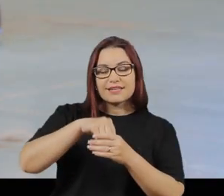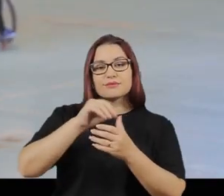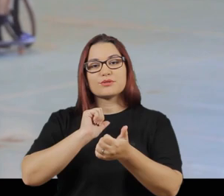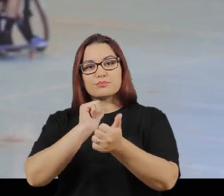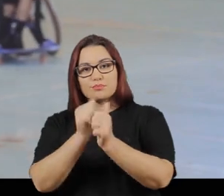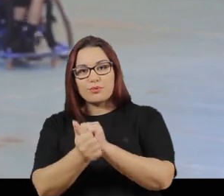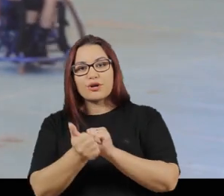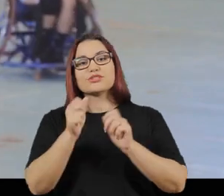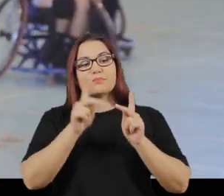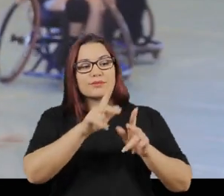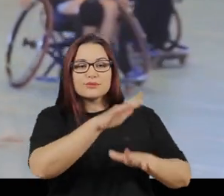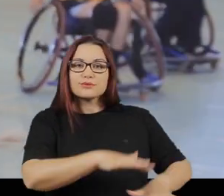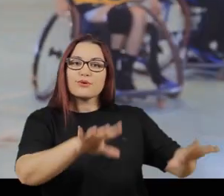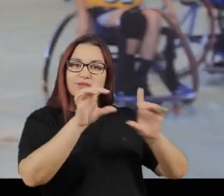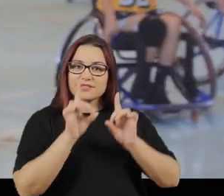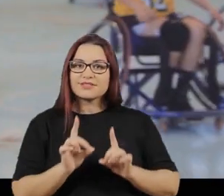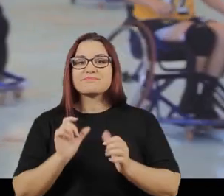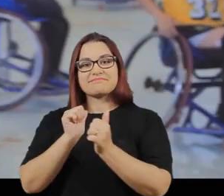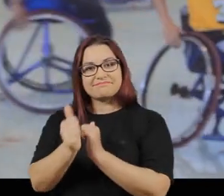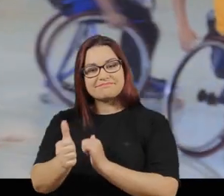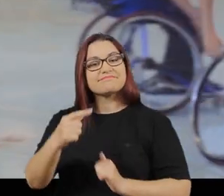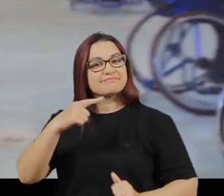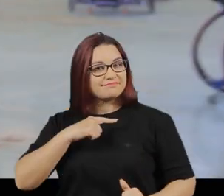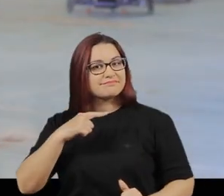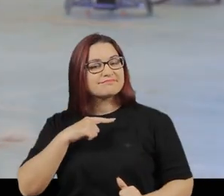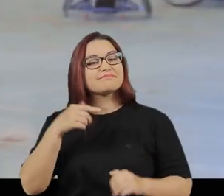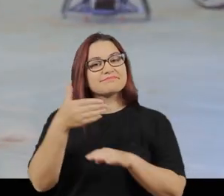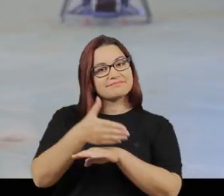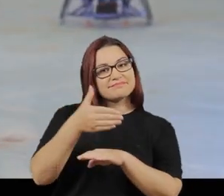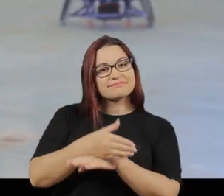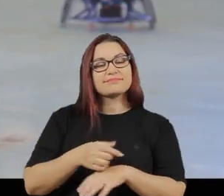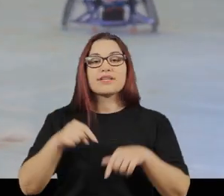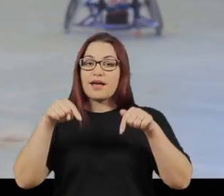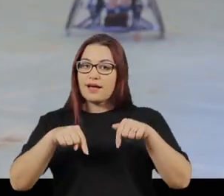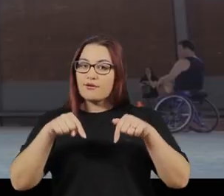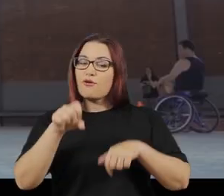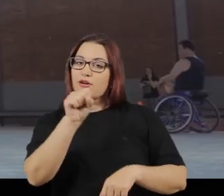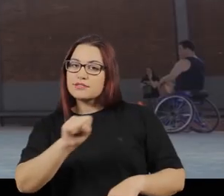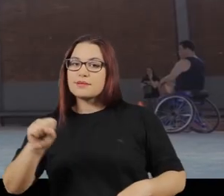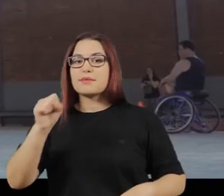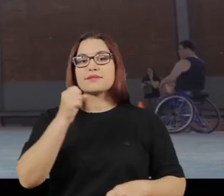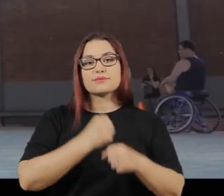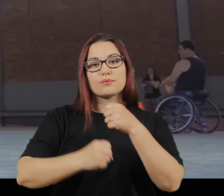Então hoje, neste semestre de 2019, segundo de 2019, nós temos o basquete em